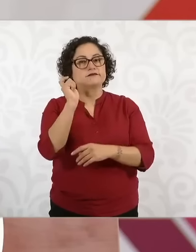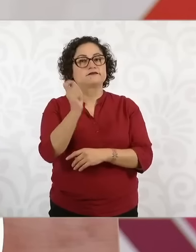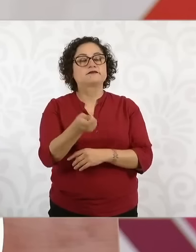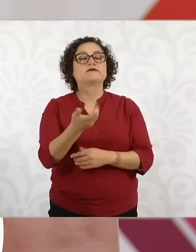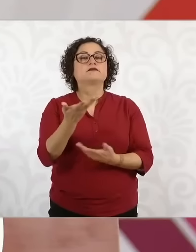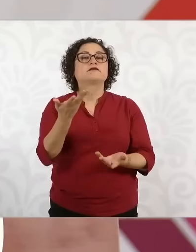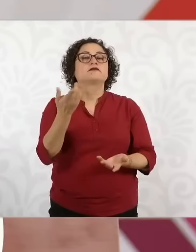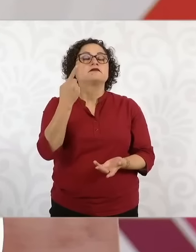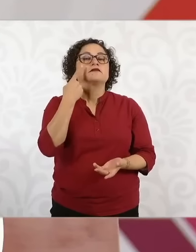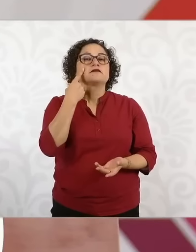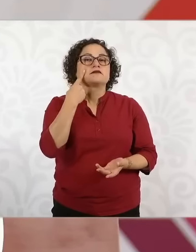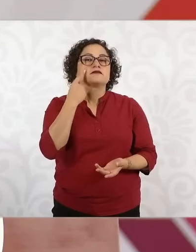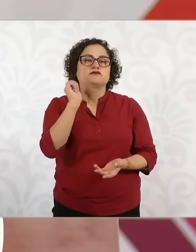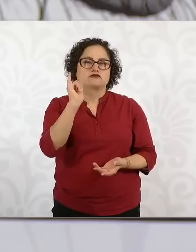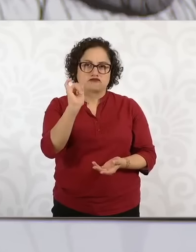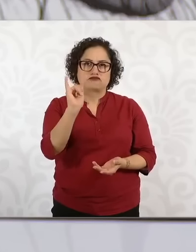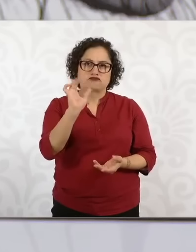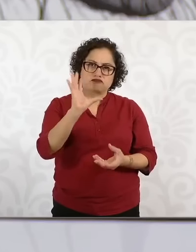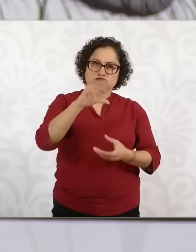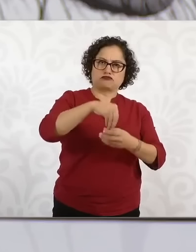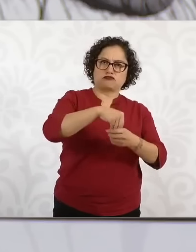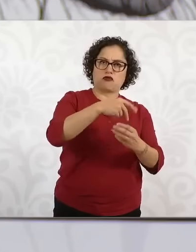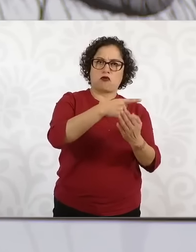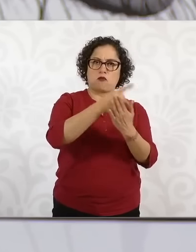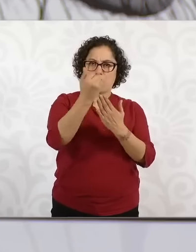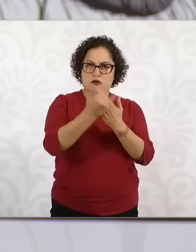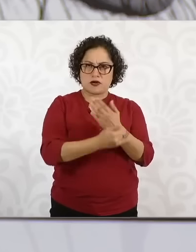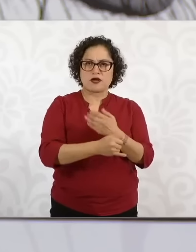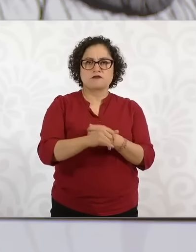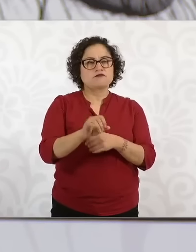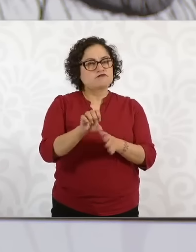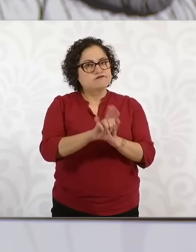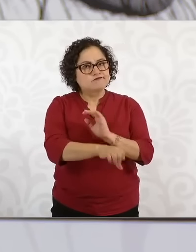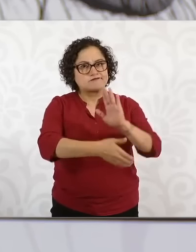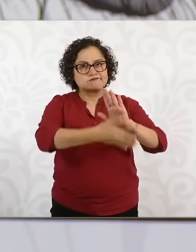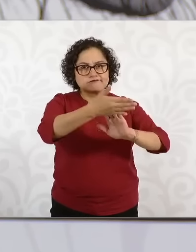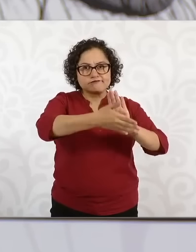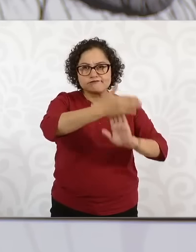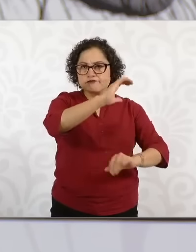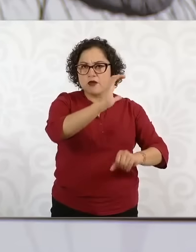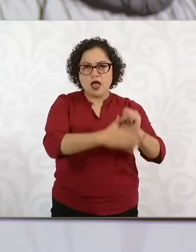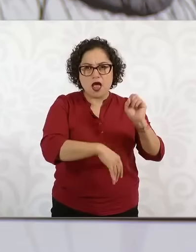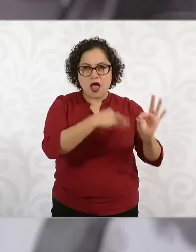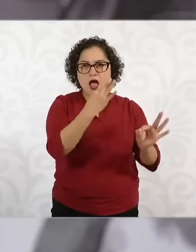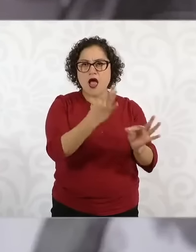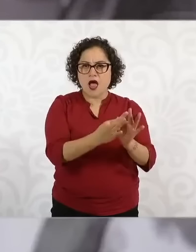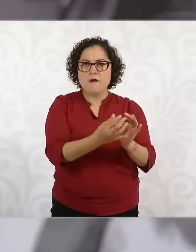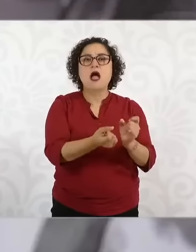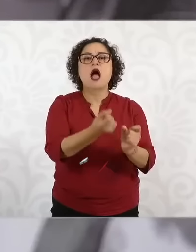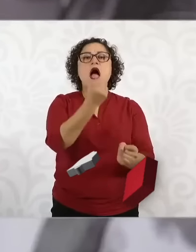contemplado una vez que termina la construcción. En algunos casos de sustitución, quienes estaban